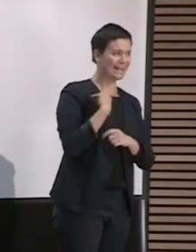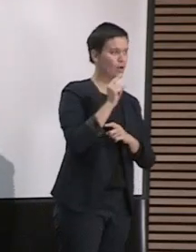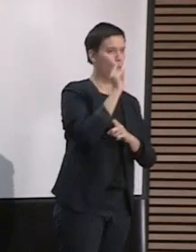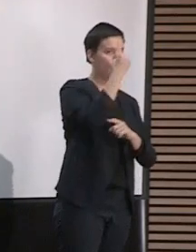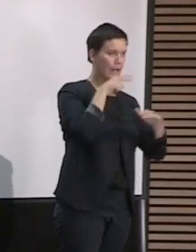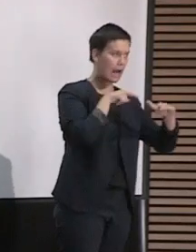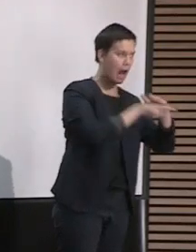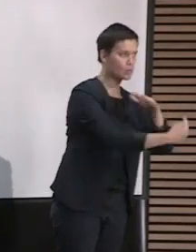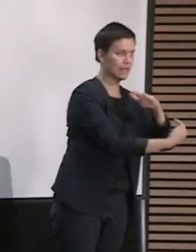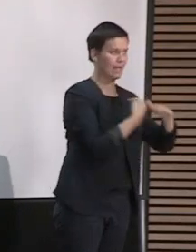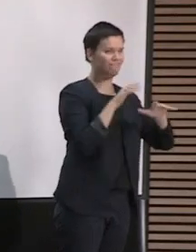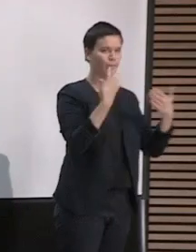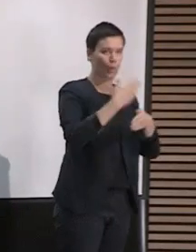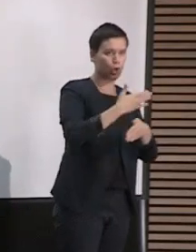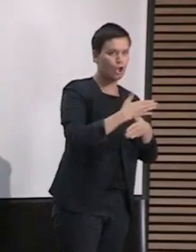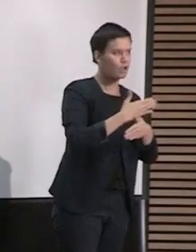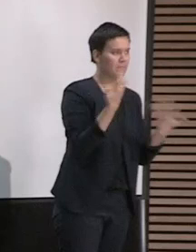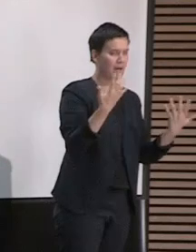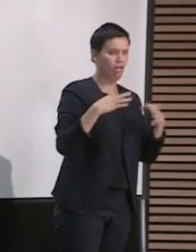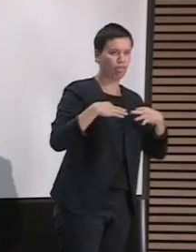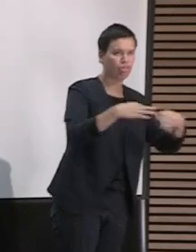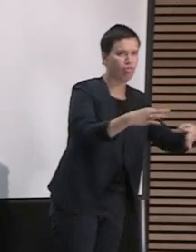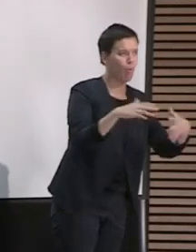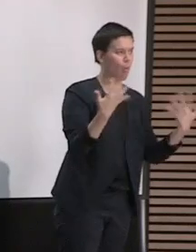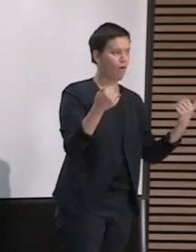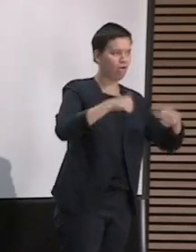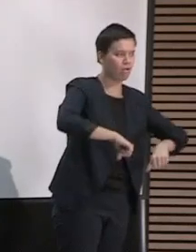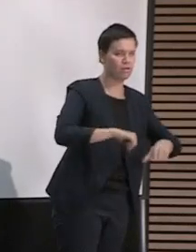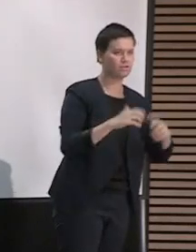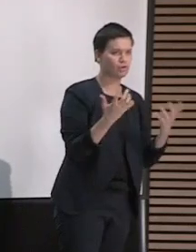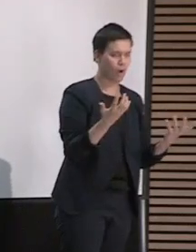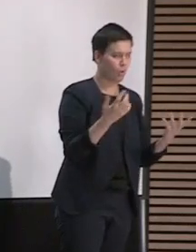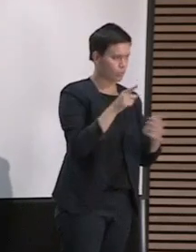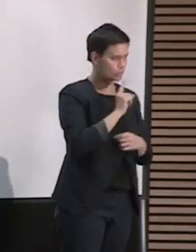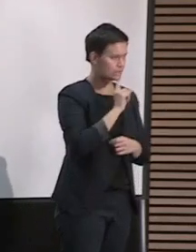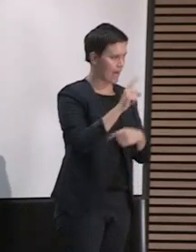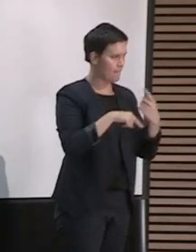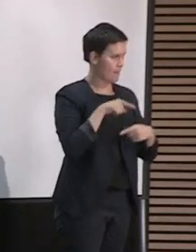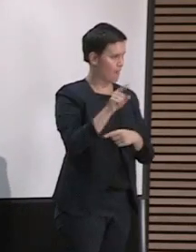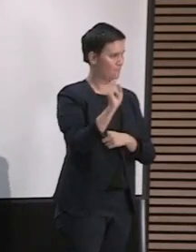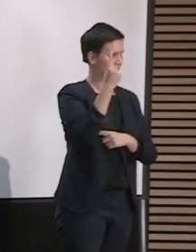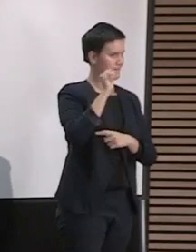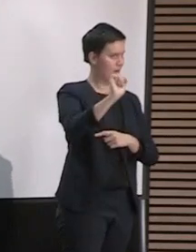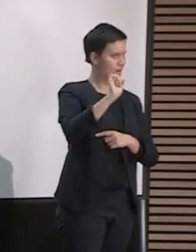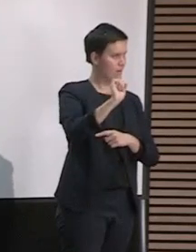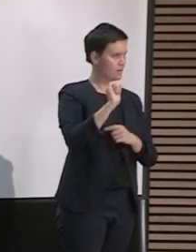He aha te urupare mai i a koe i te. Hapori pakihi e pa ana ki te whakahaere a te Minita mo te Hauora o nga mahi